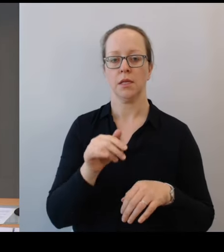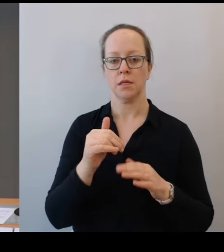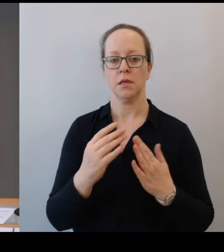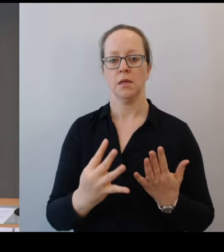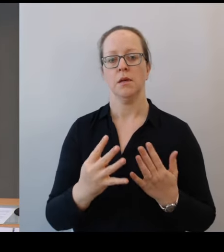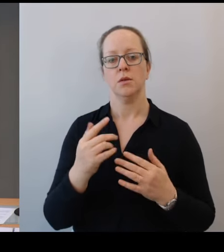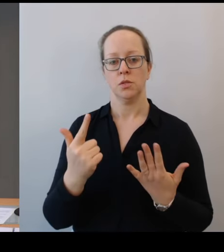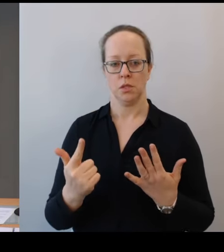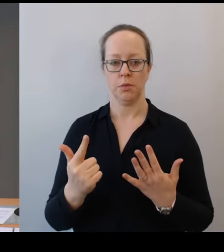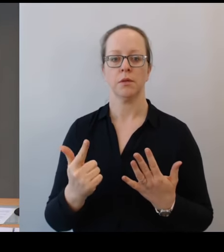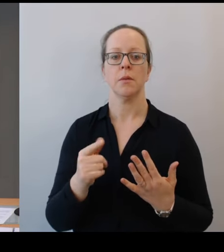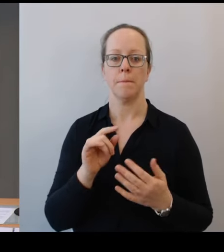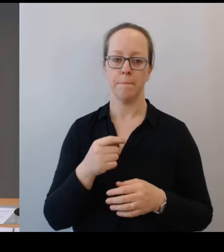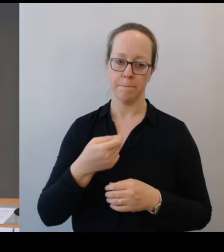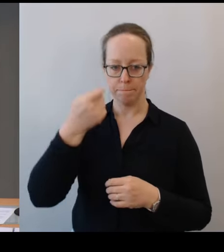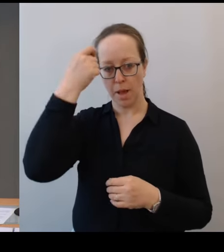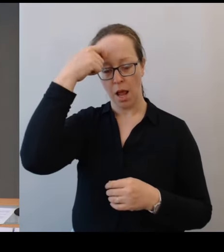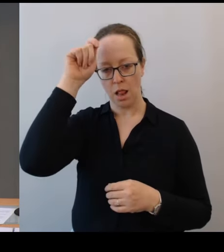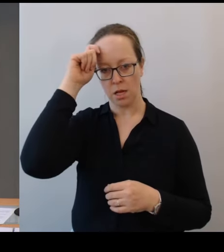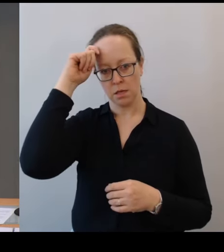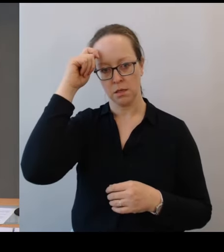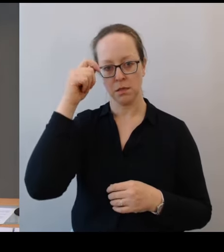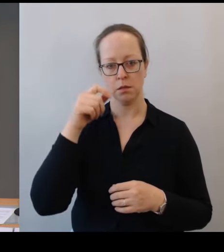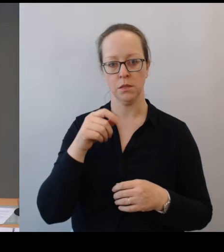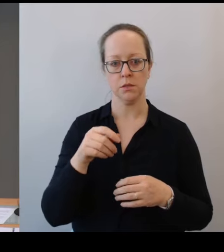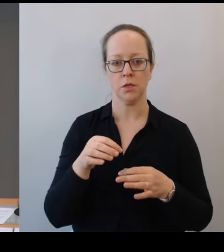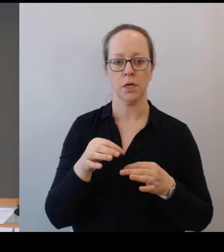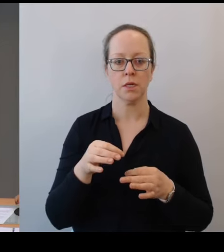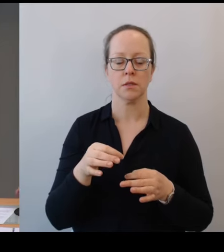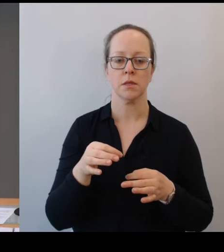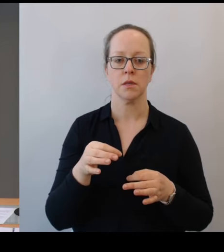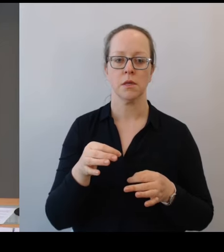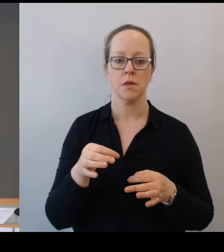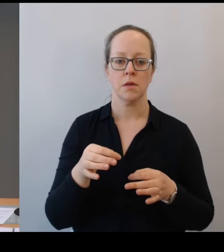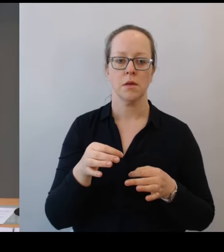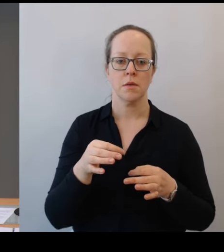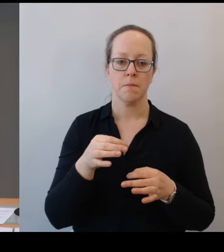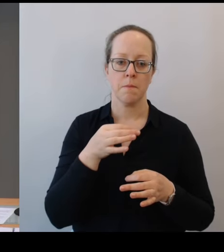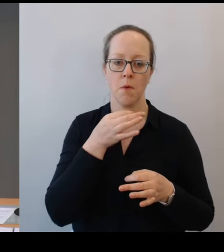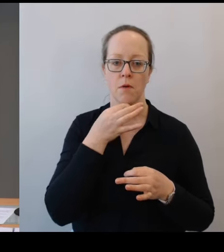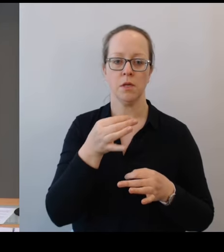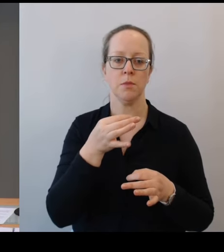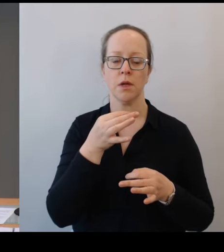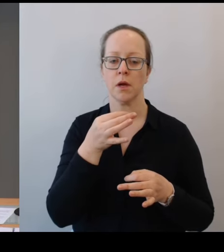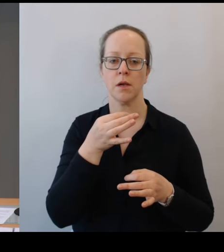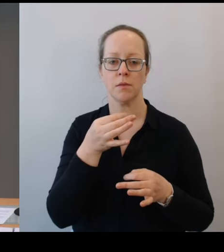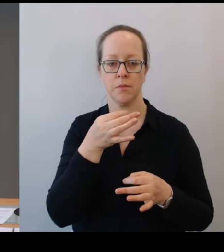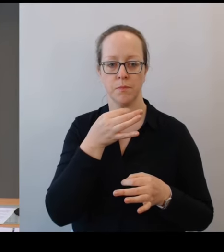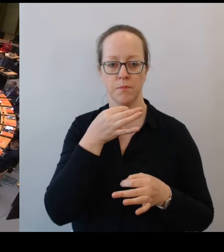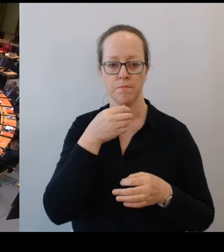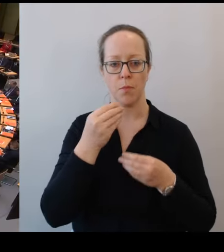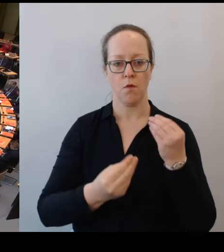Berliner Senat einführen. Der Dringlichkeit haben sie bereits eingangs zugestimmt. In der Beratung beginnt die AfD-Fraktion und hier die Abgeordnete